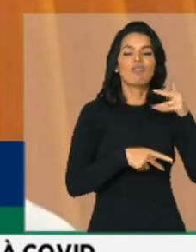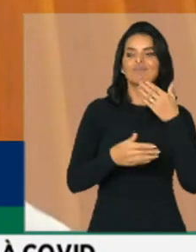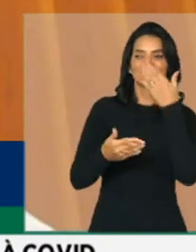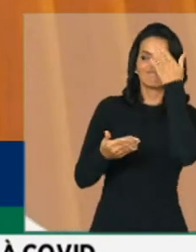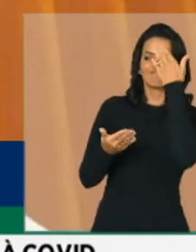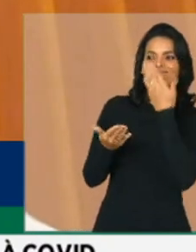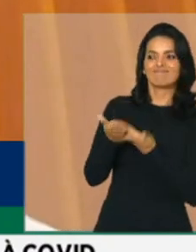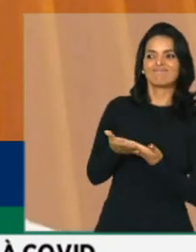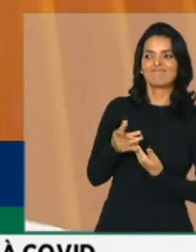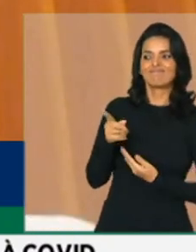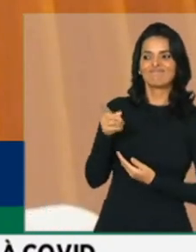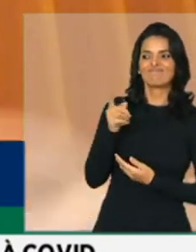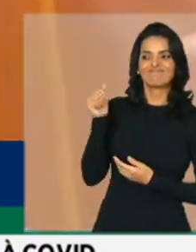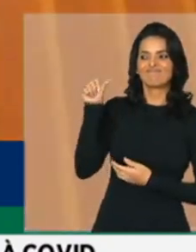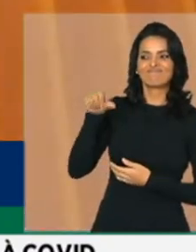BOLSONARO. O QUE MAIS ATRAPALHA O COMBATE É